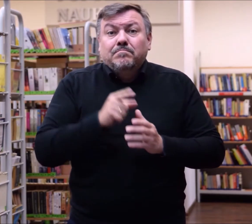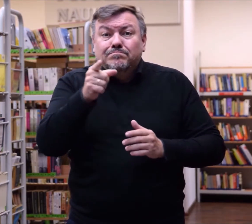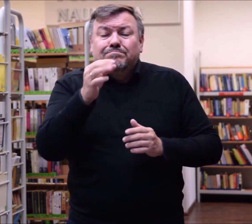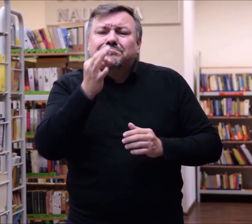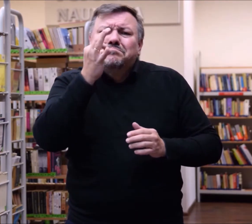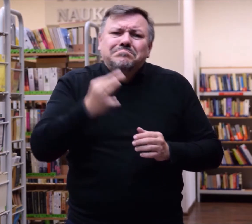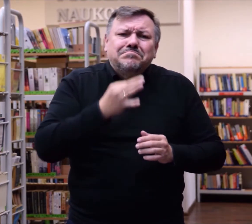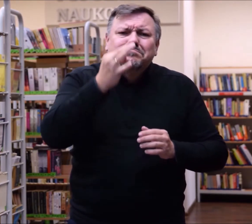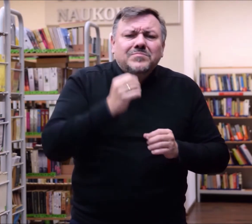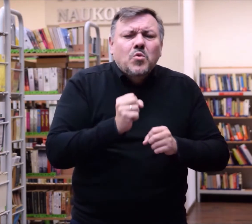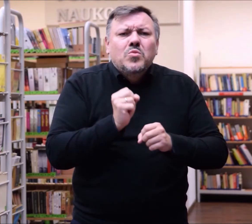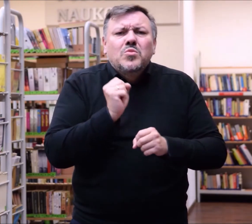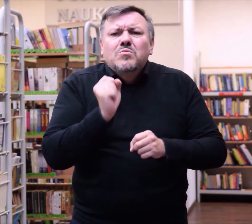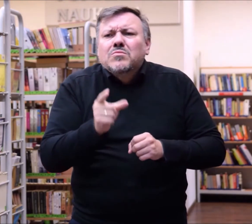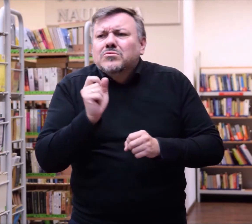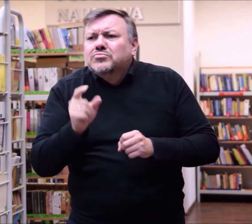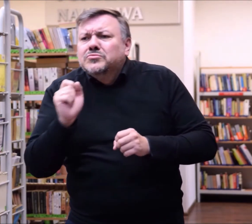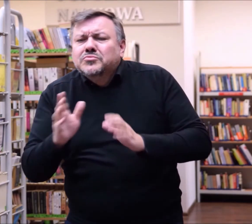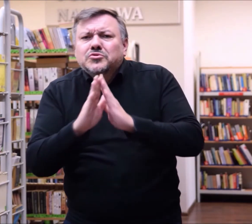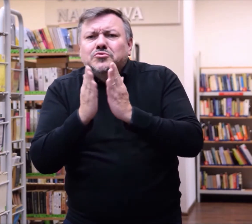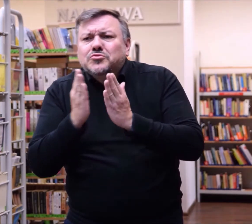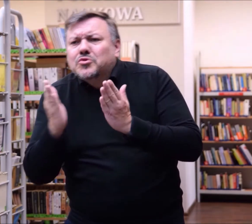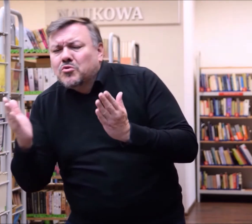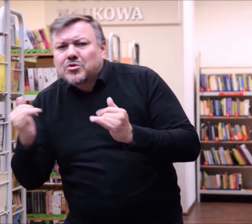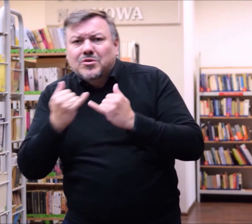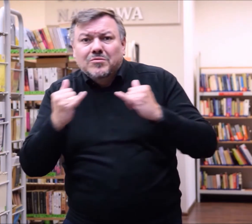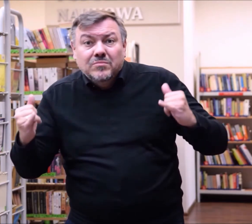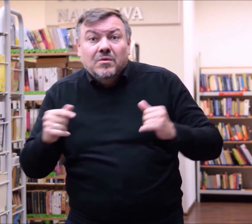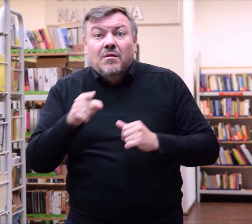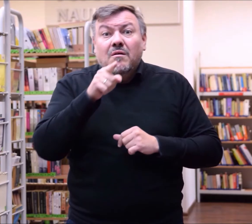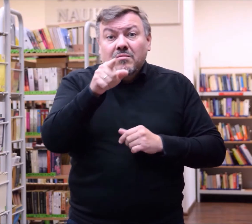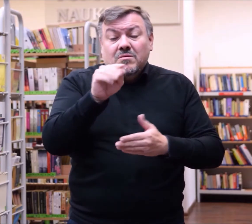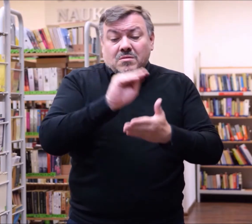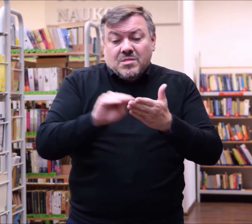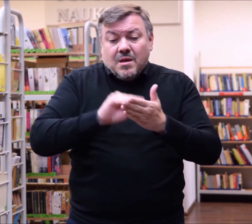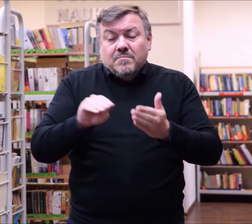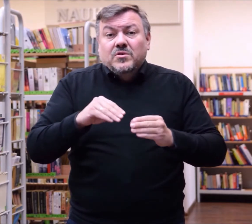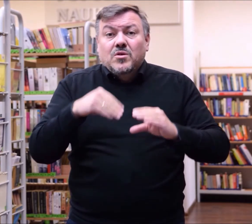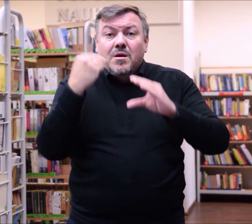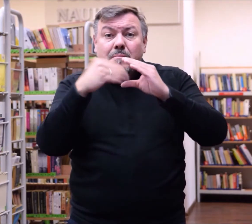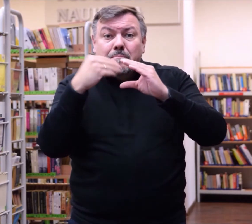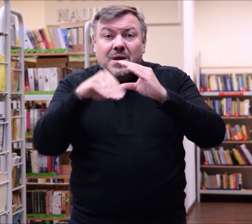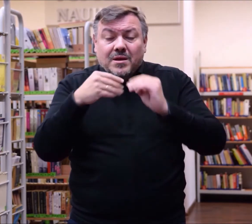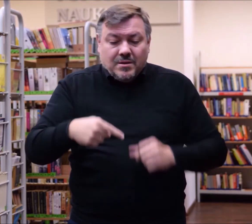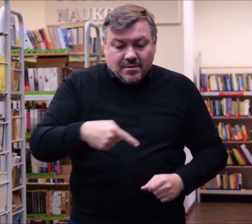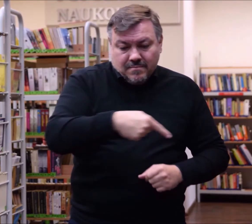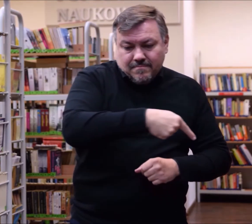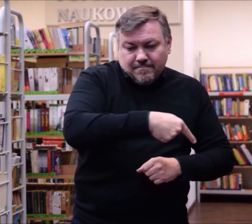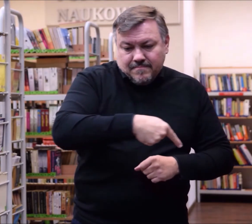Jeżeli chcesz uzyskać pomoc w zaplanowaniu Twojej wizyty w naszej bibliotece, dopytać o dostępność naszych zbiorów to napisz do nas maila: